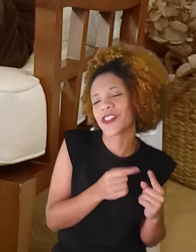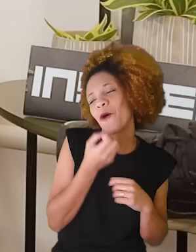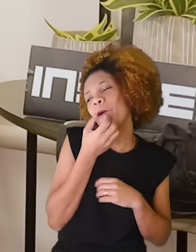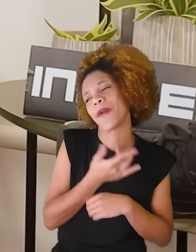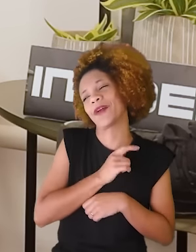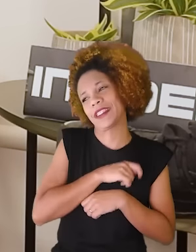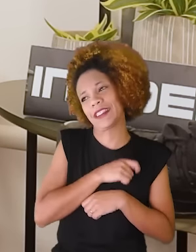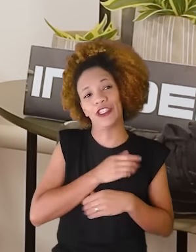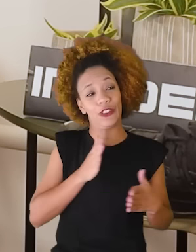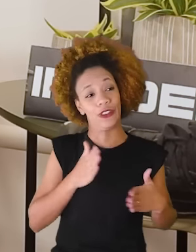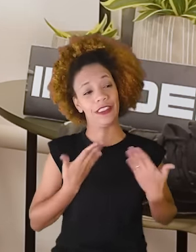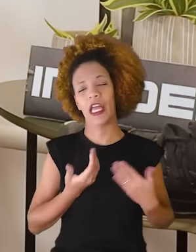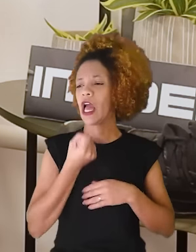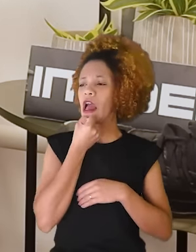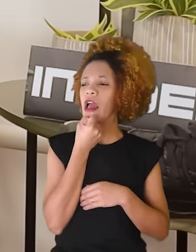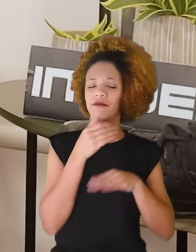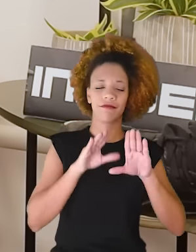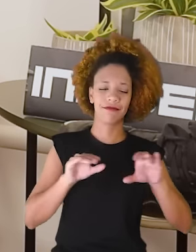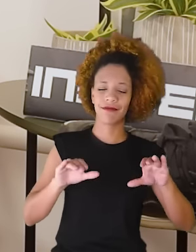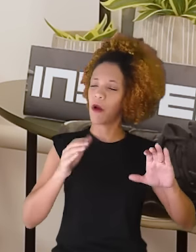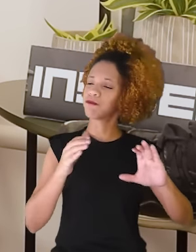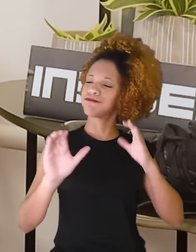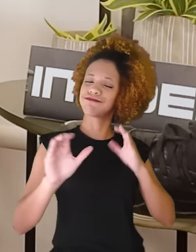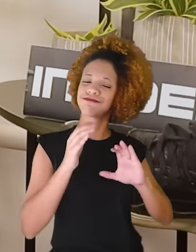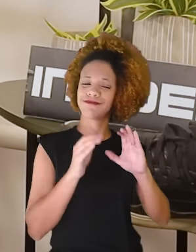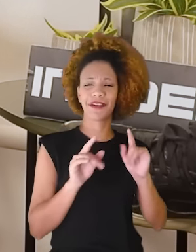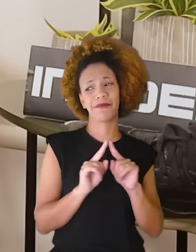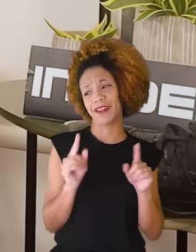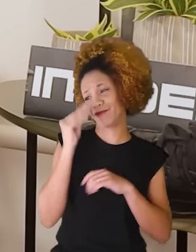de fazer uma surpresa para ela dele tá cantando lá na sala Mas qual a chan disso acontecer né